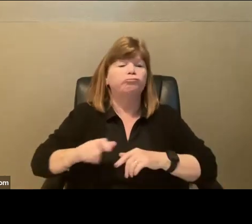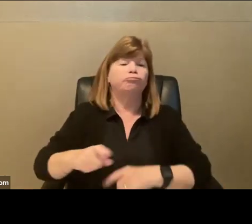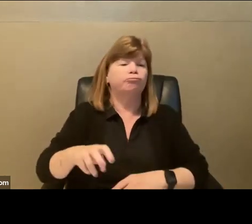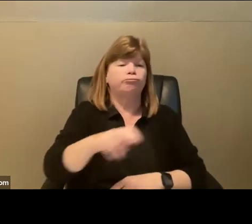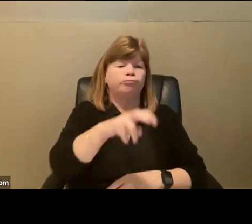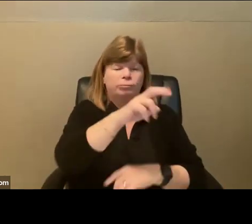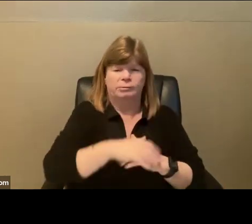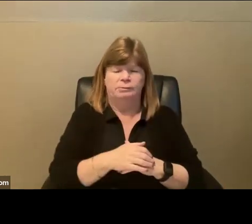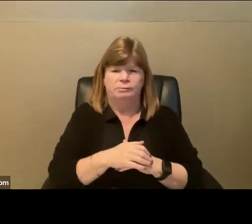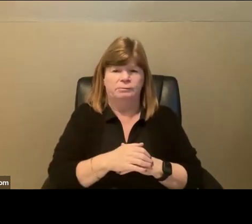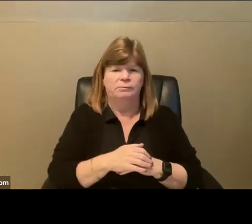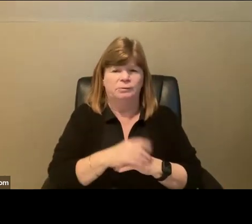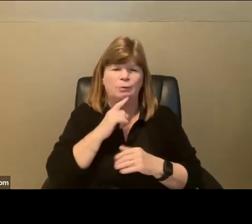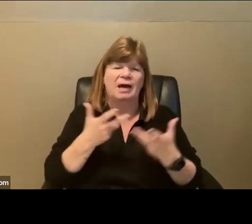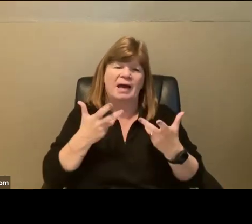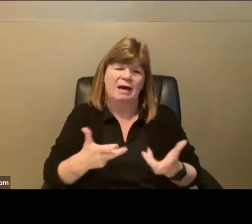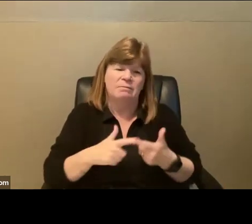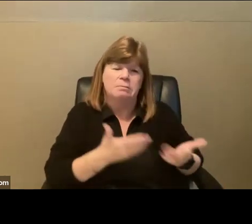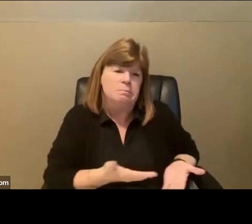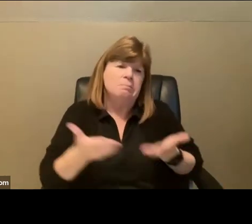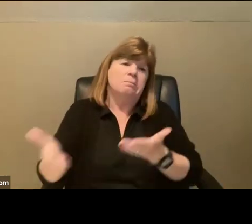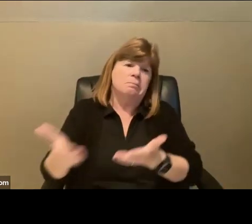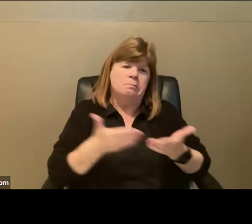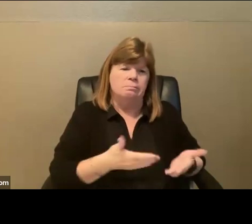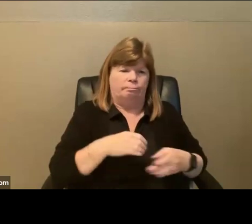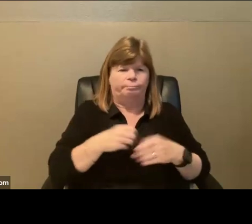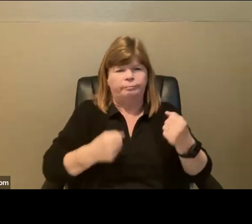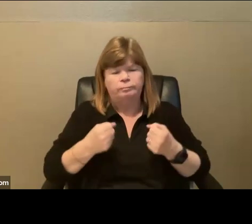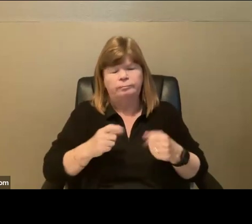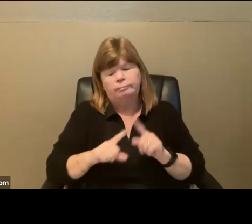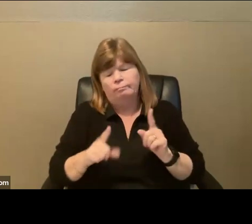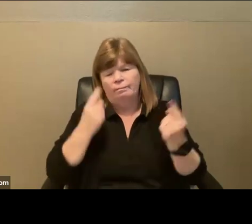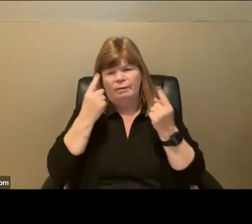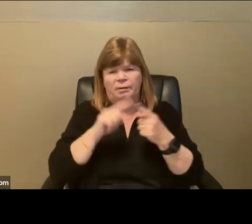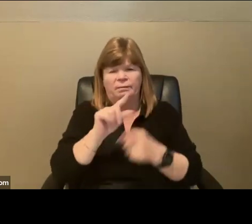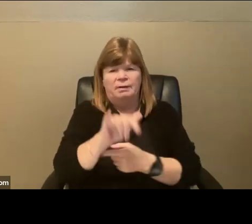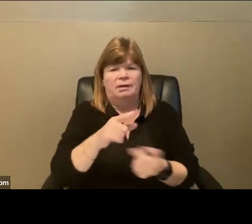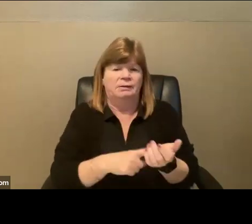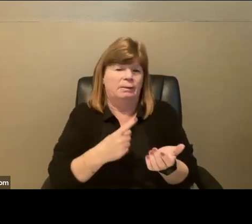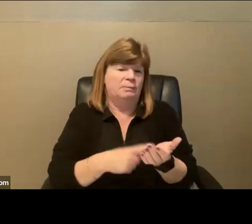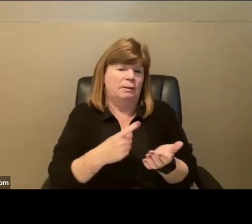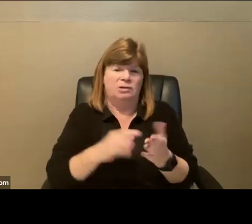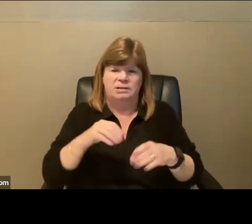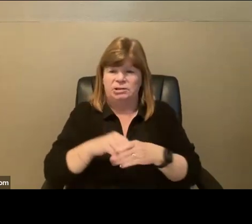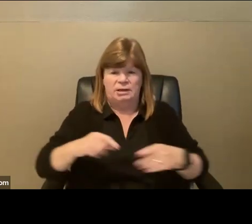Son muy pesados para meterlos y sacarlos del coche. Es algo en lo que pensar. A veces está solo en las ruedas, entonces las ruedas tienen